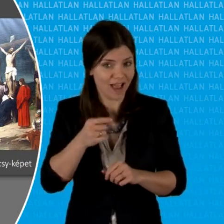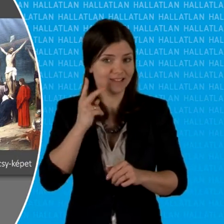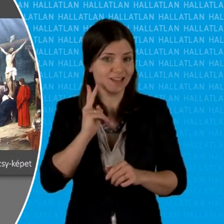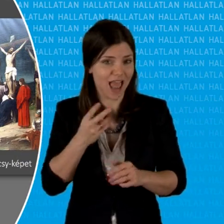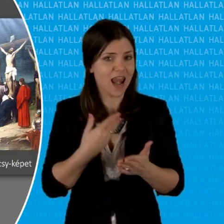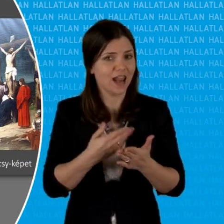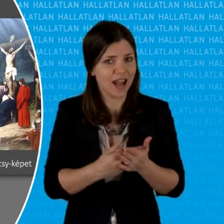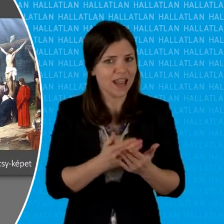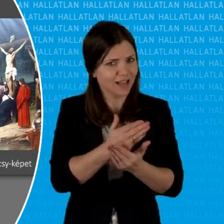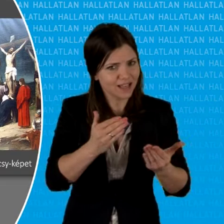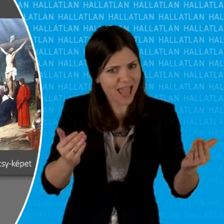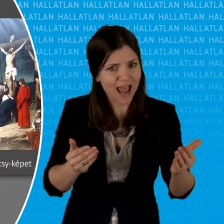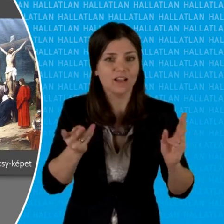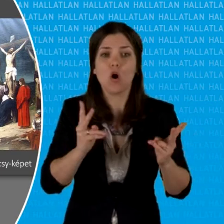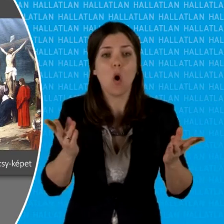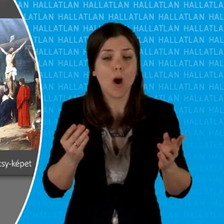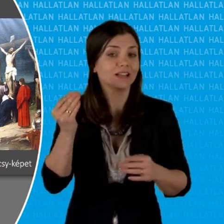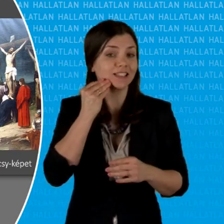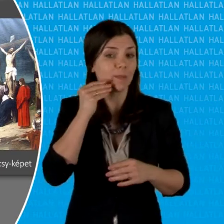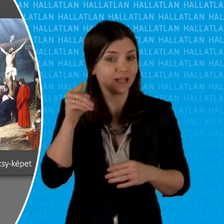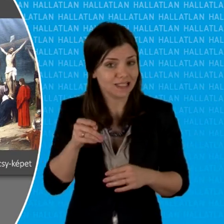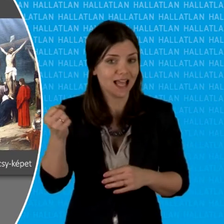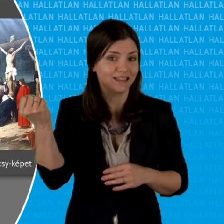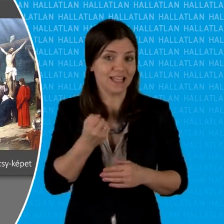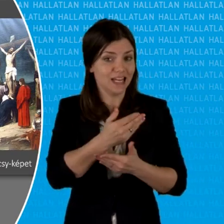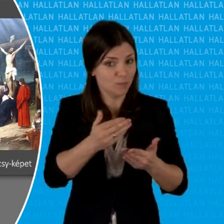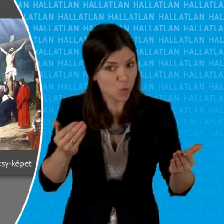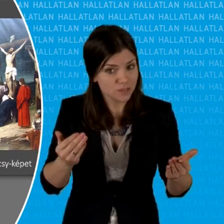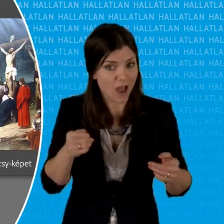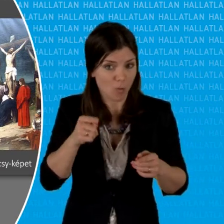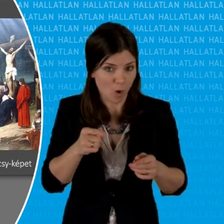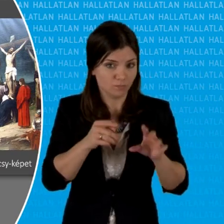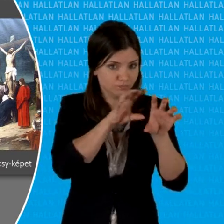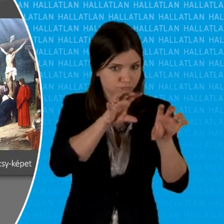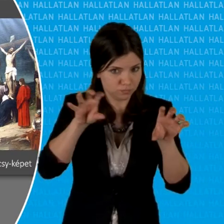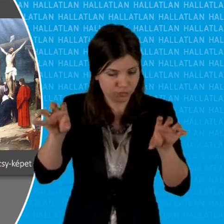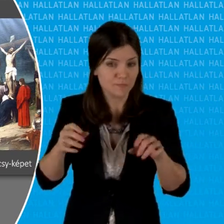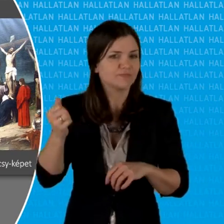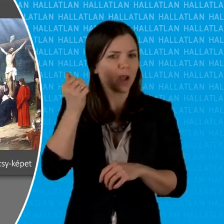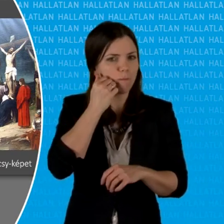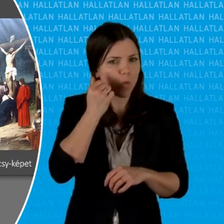és a képek a debreceni Déri Múzeumban legyenek kiállítva.